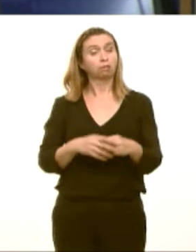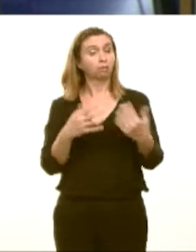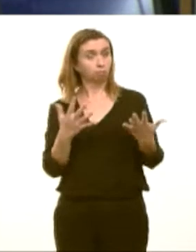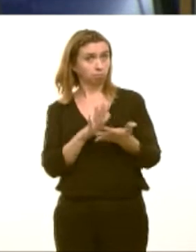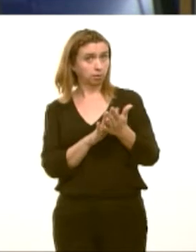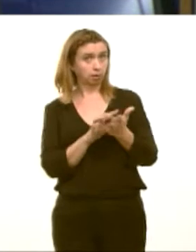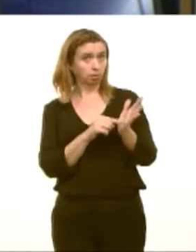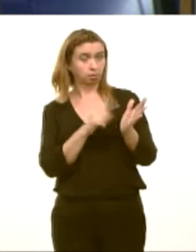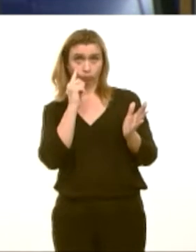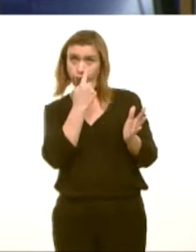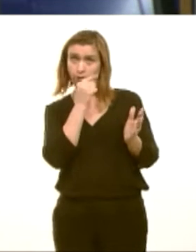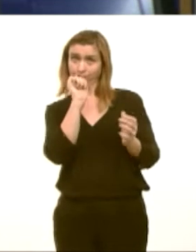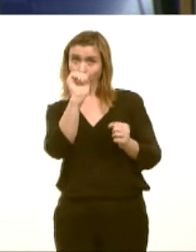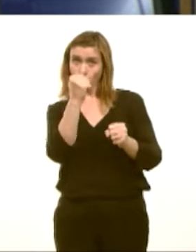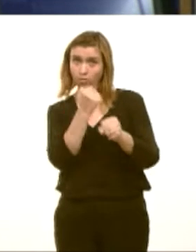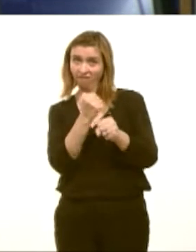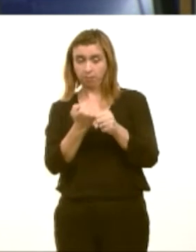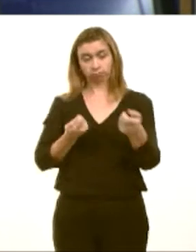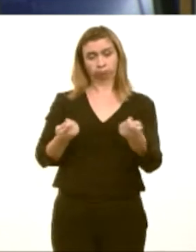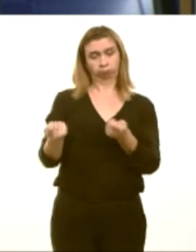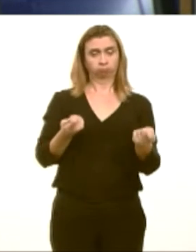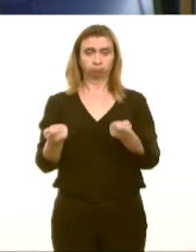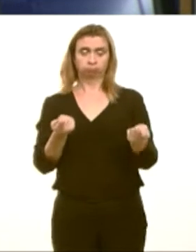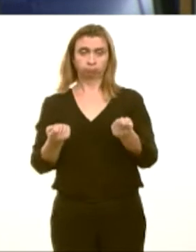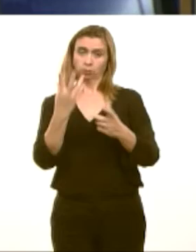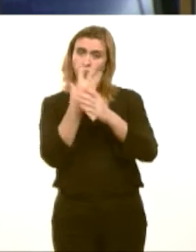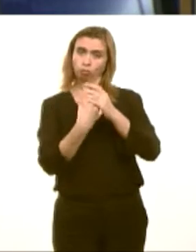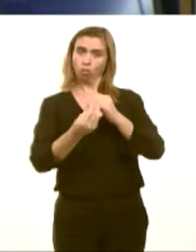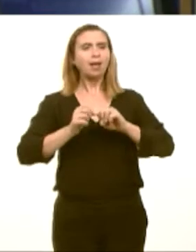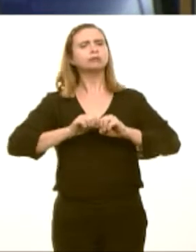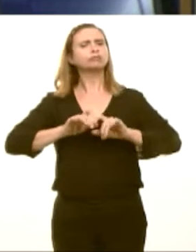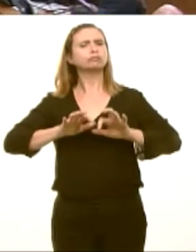eich Llywodraeth chi, pan foín dod i gyflwyno band llydan, bod cymunedau gwledig ar waelod y rhestr?